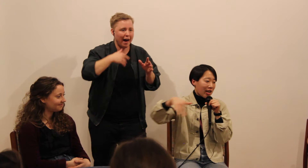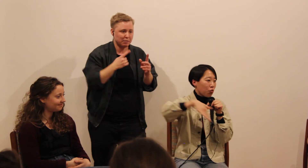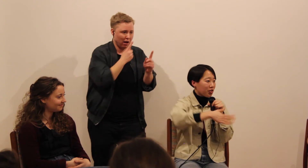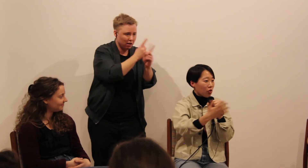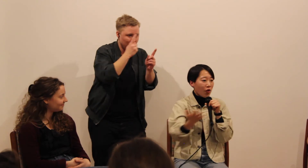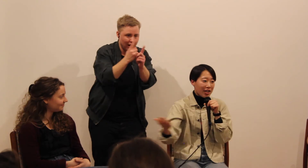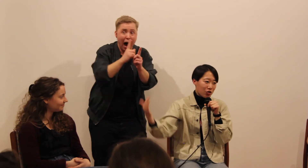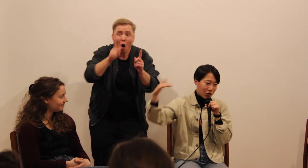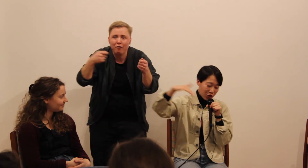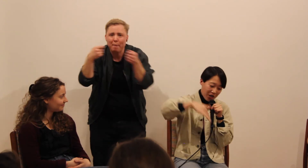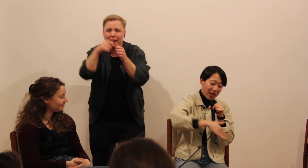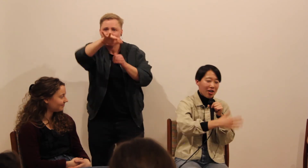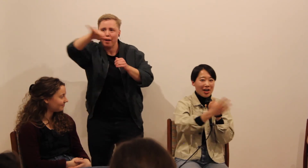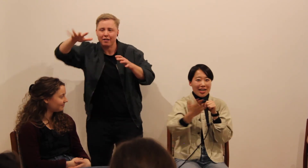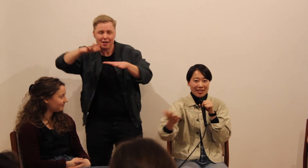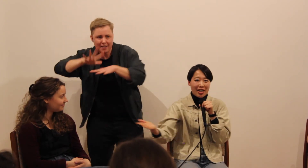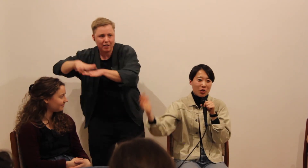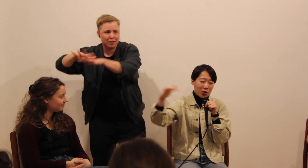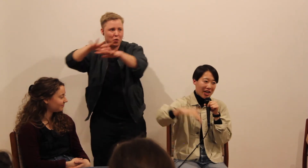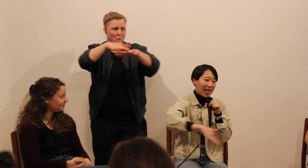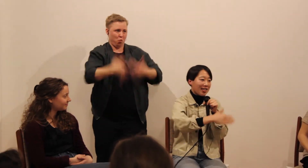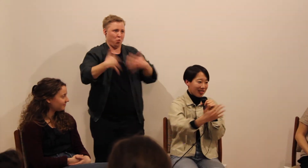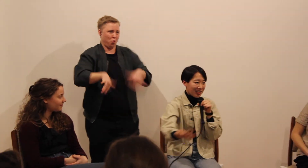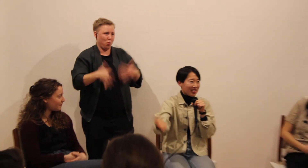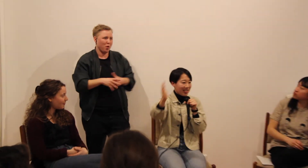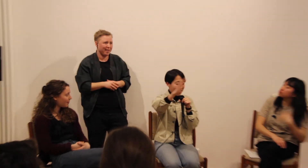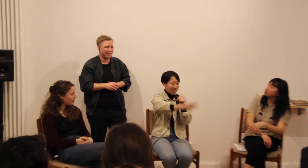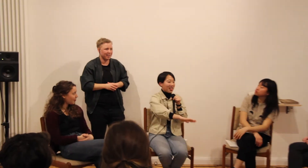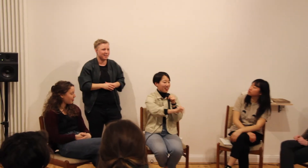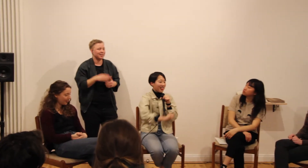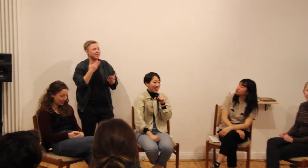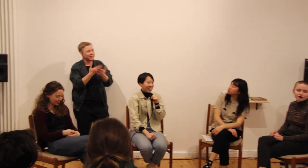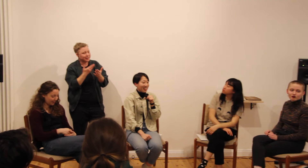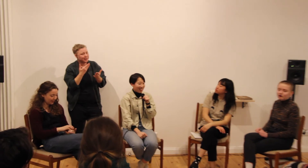Das war der Weg für mich, wie ich realisierte habe, dass CODA international existieren.